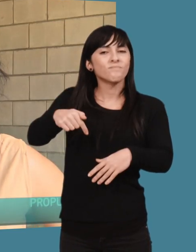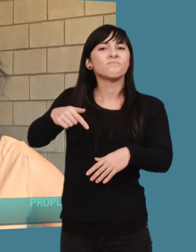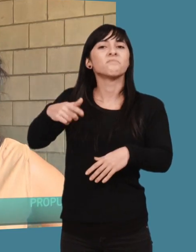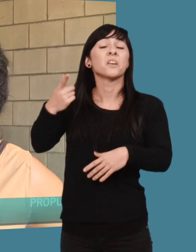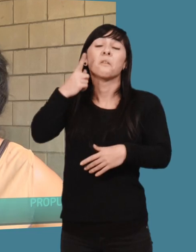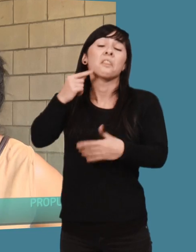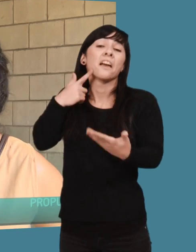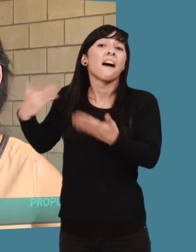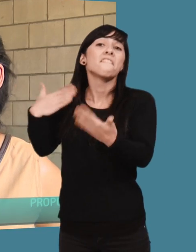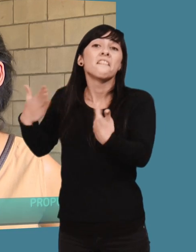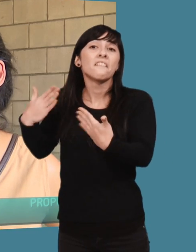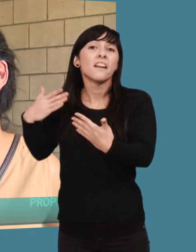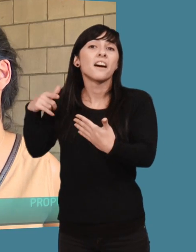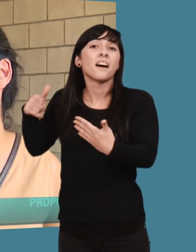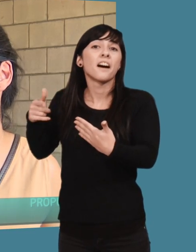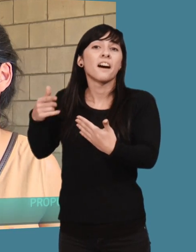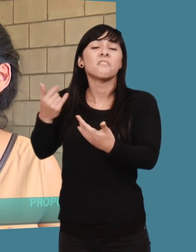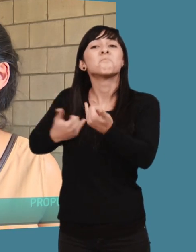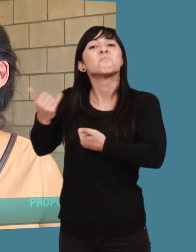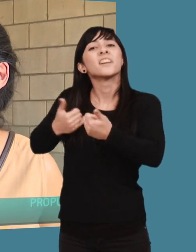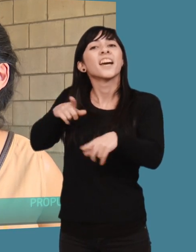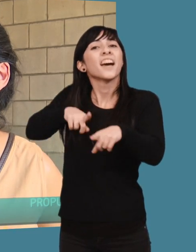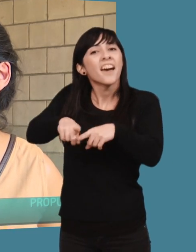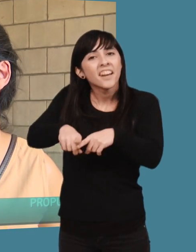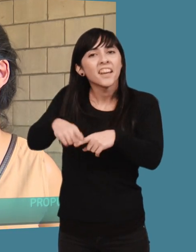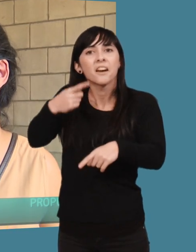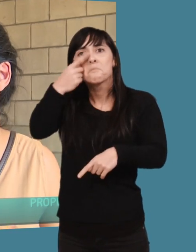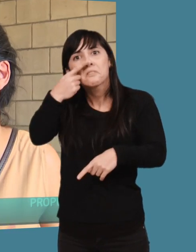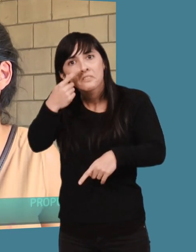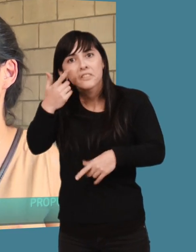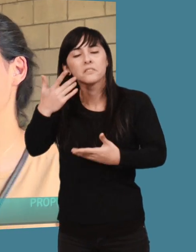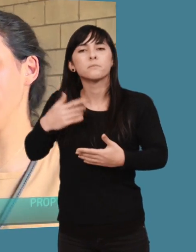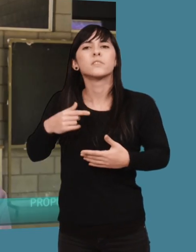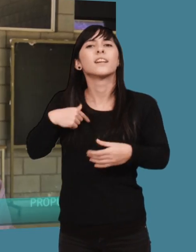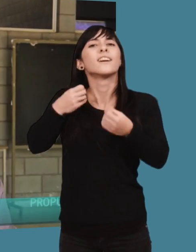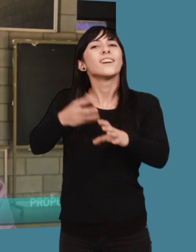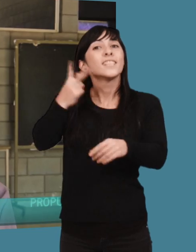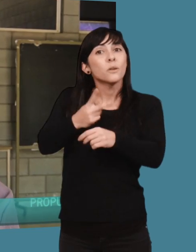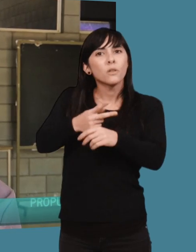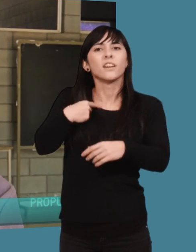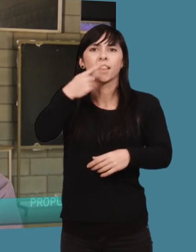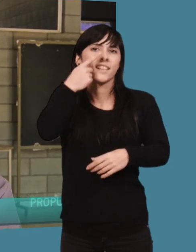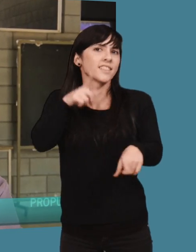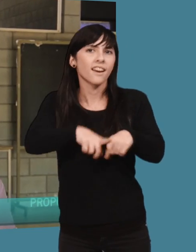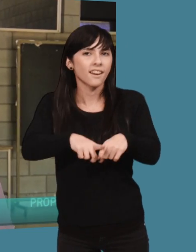Y un día conversando con ella empezamos hablar de la carrera, me intereso lo que me contaba. Cuando empecé la secundaria me interesó la carrera.